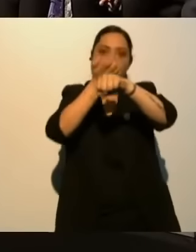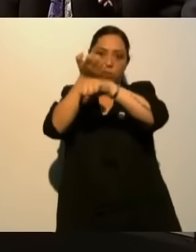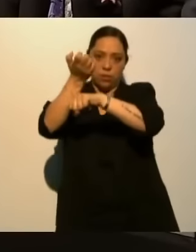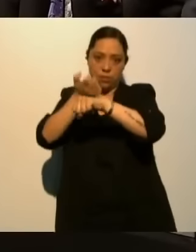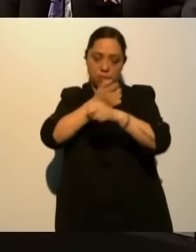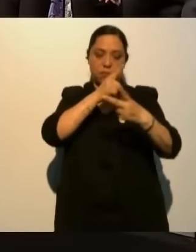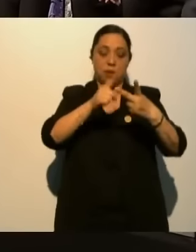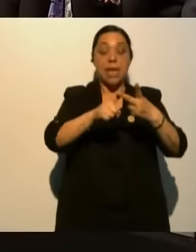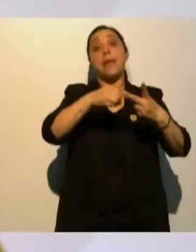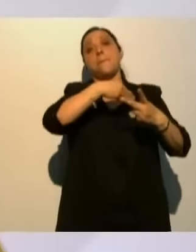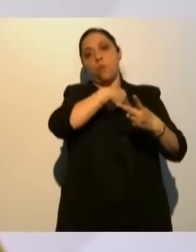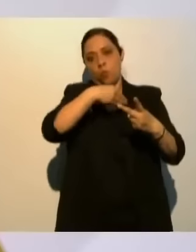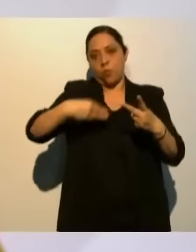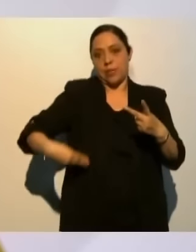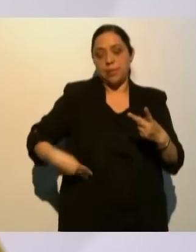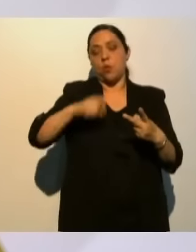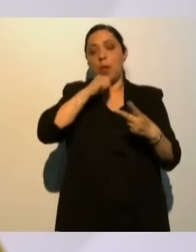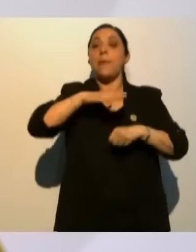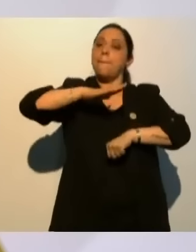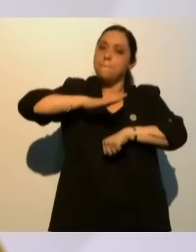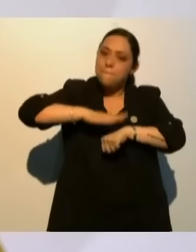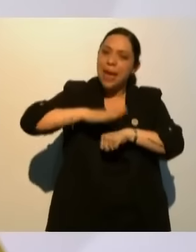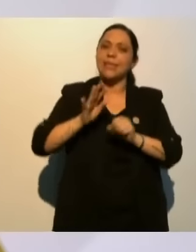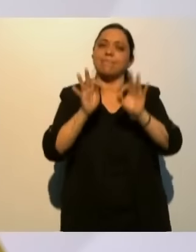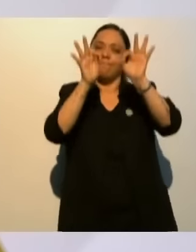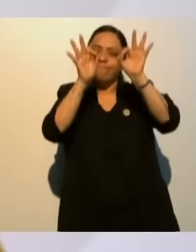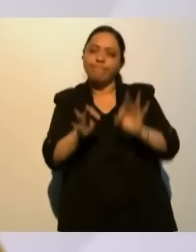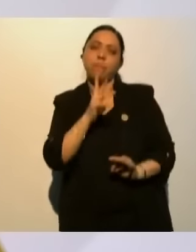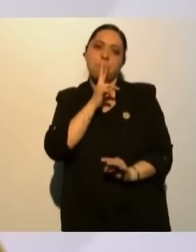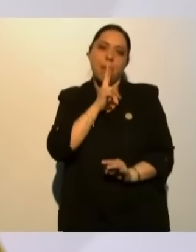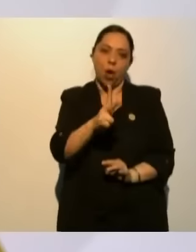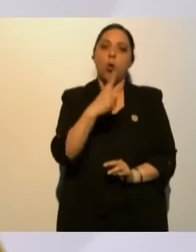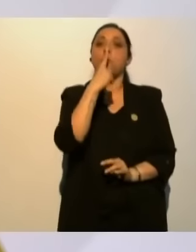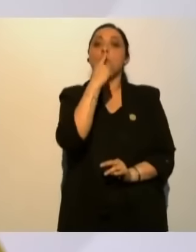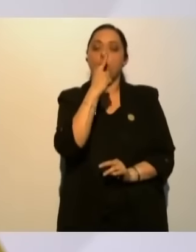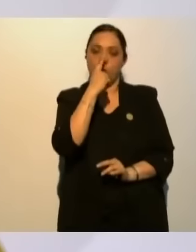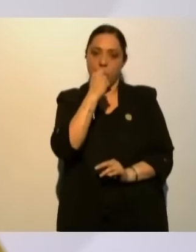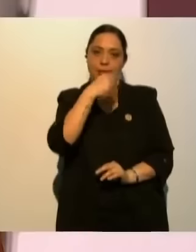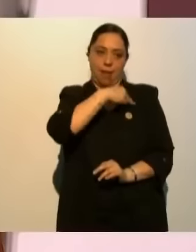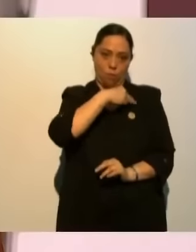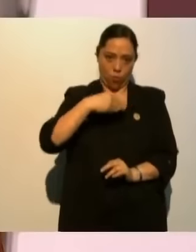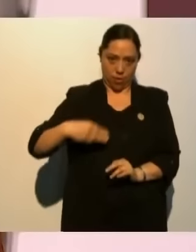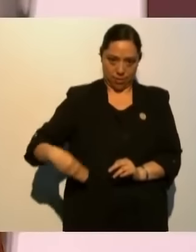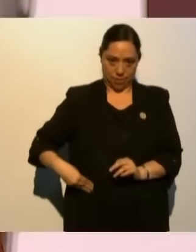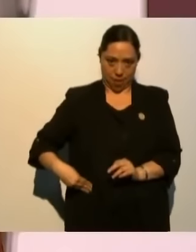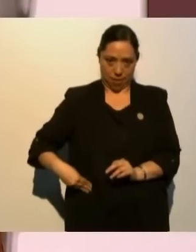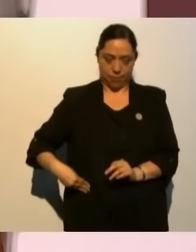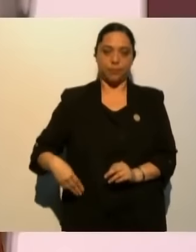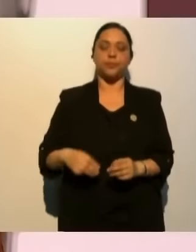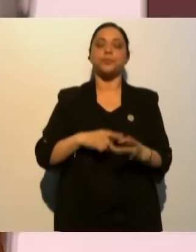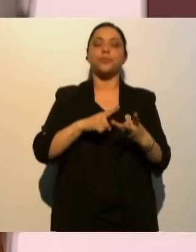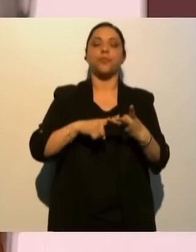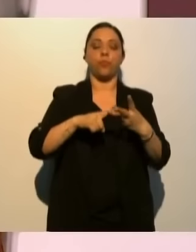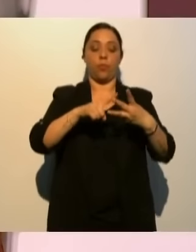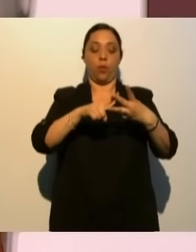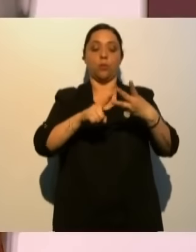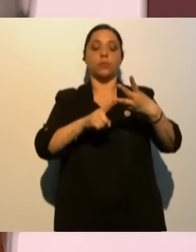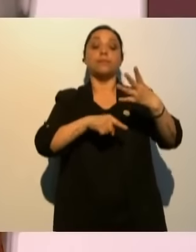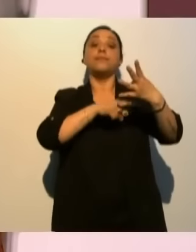y mejor Policía Municipal el tercer punto tiene que ver con inteligencia e investigación que se